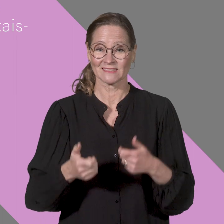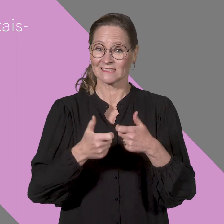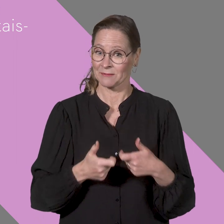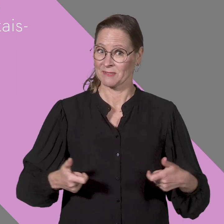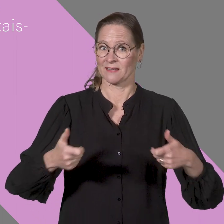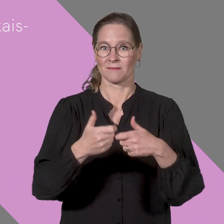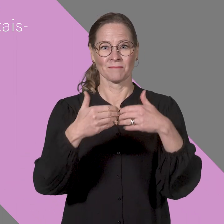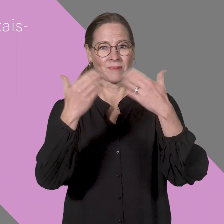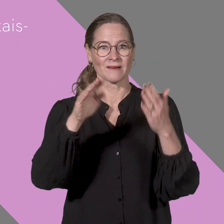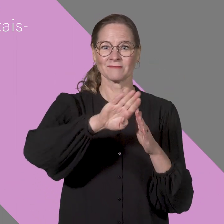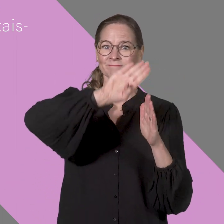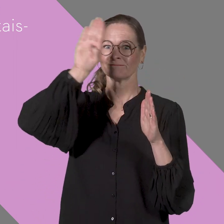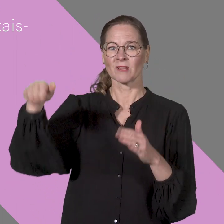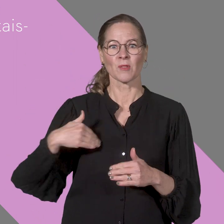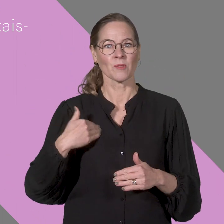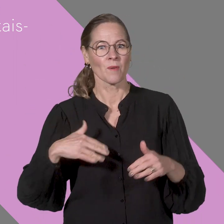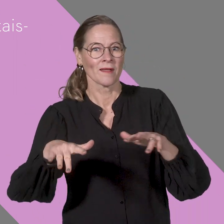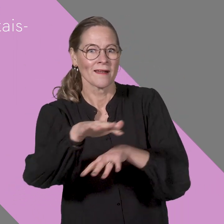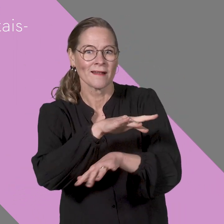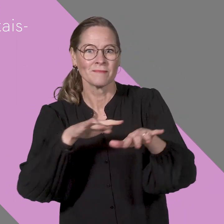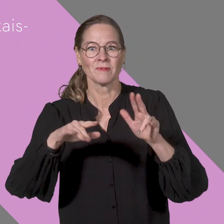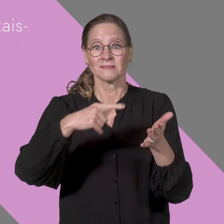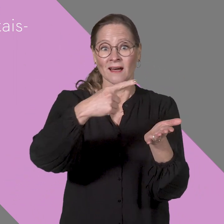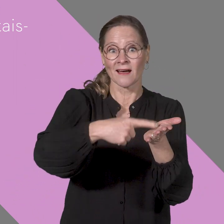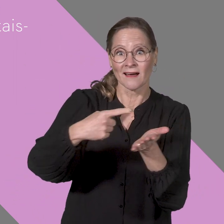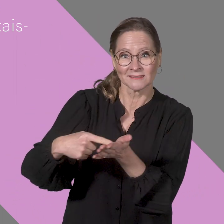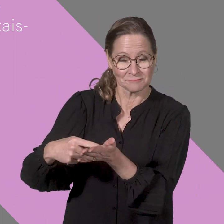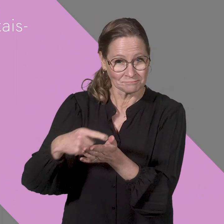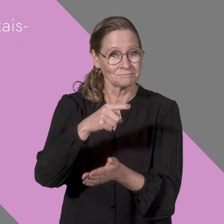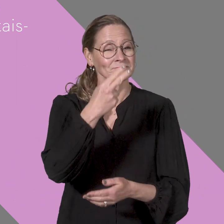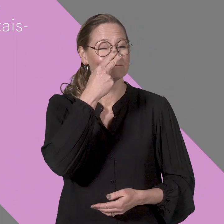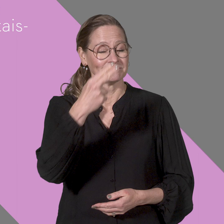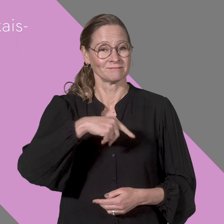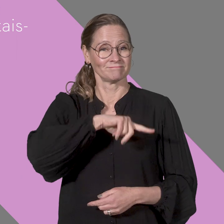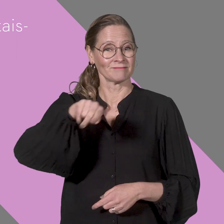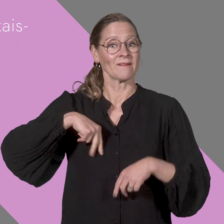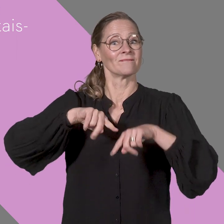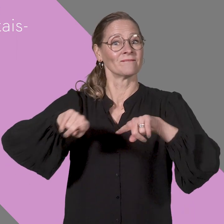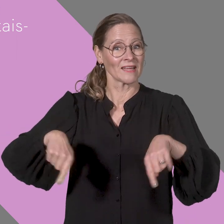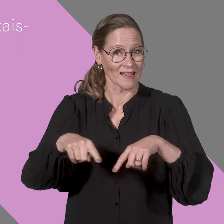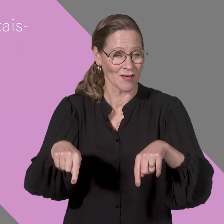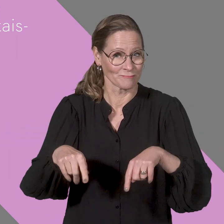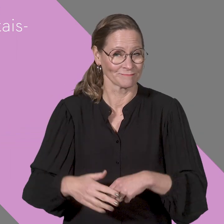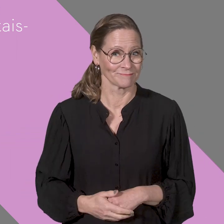Katso videoltamme seminaaripäivän tunnelmia ja galluphaastattelut!